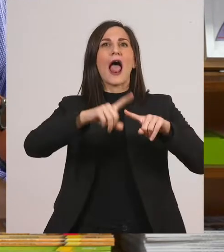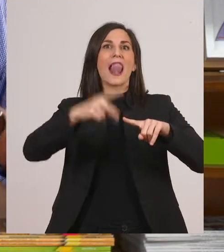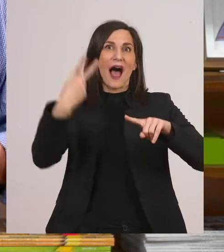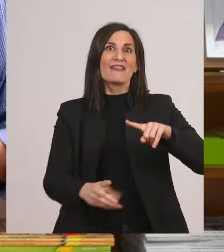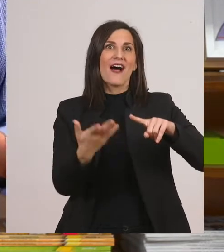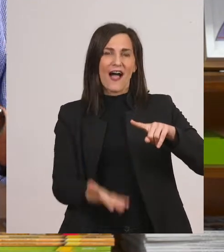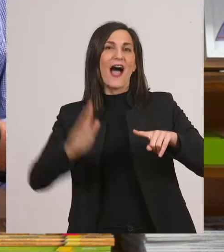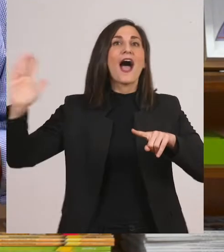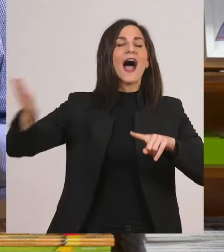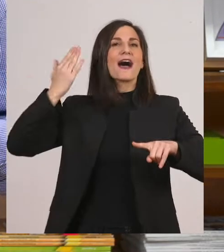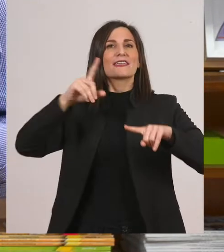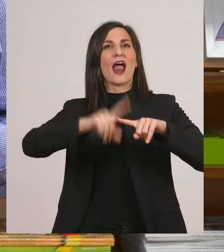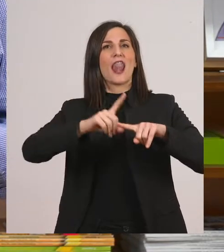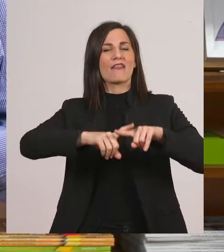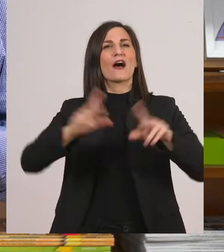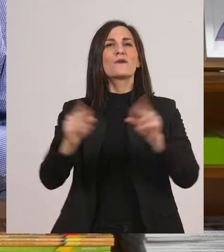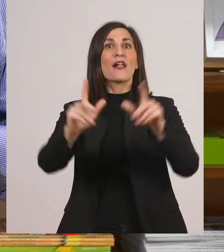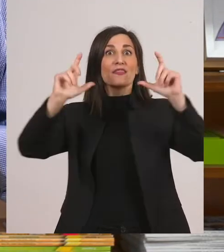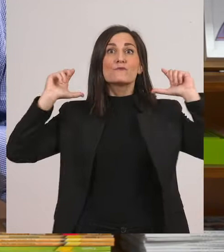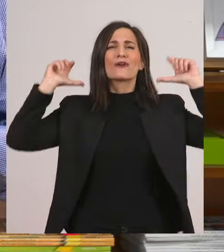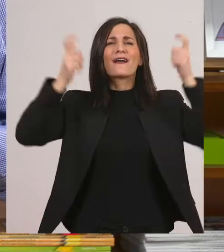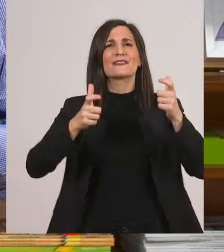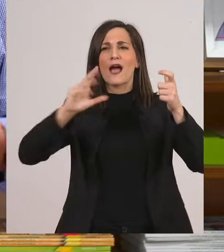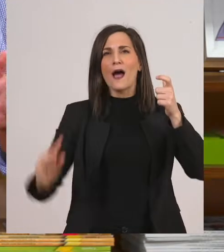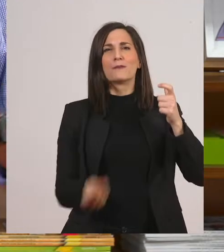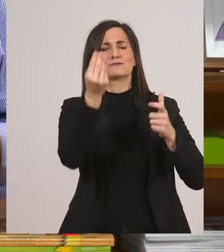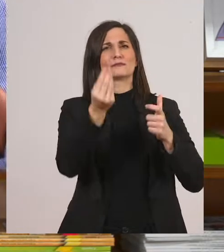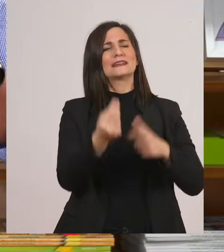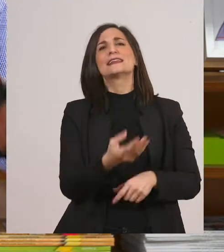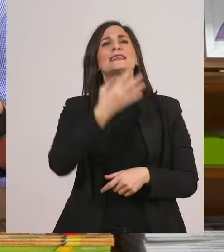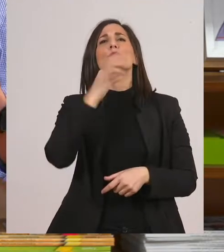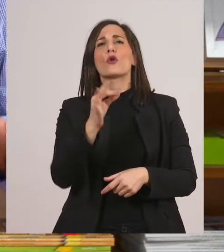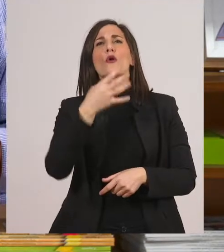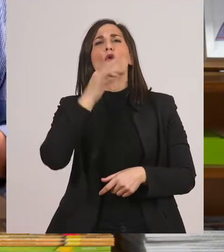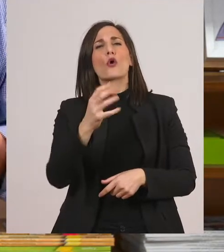Στην αρχαία Ελλάδα. Στην αρχαία δημοκρατία. Γιατί; Γιατί, παιδιά, γενικά υπάρχουν δύο τρόποι να κάνουμε τον άλλον,